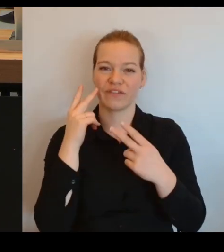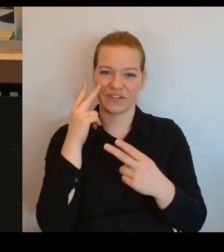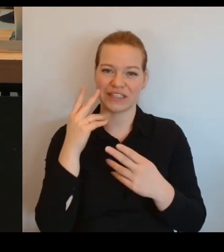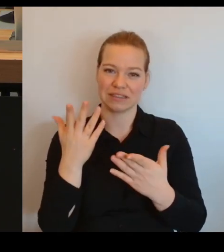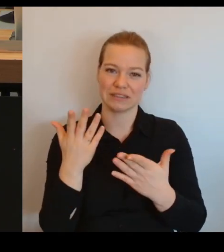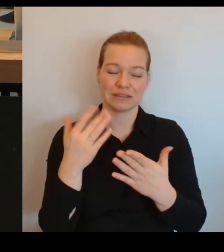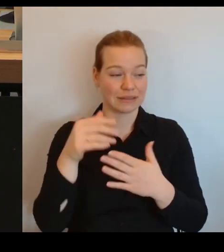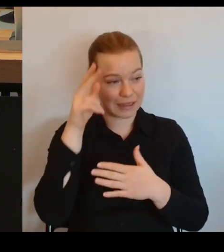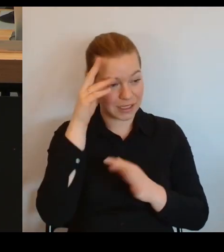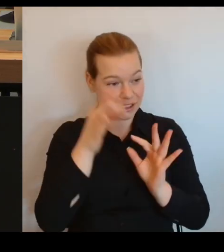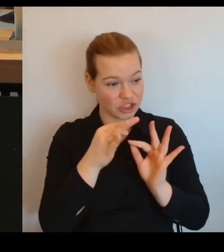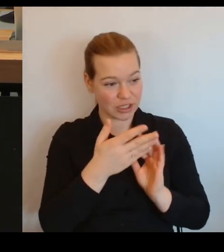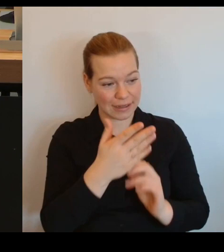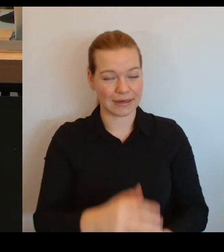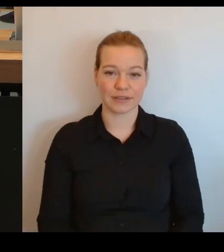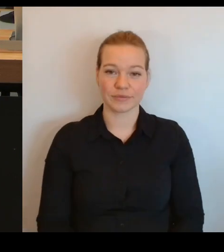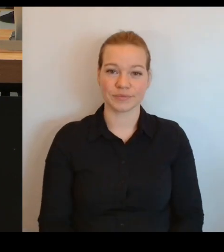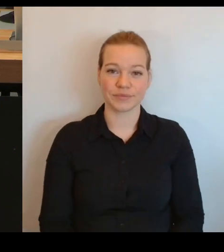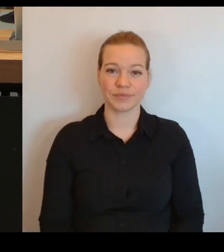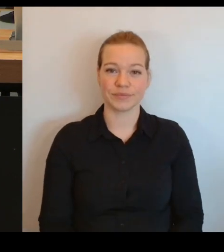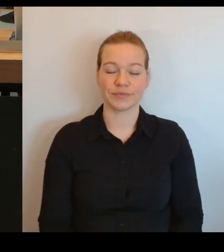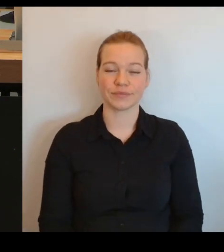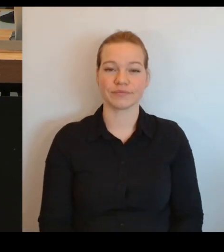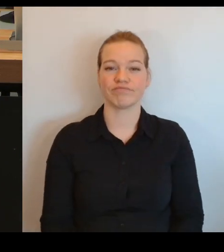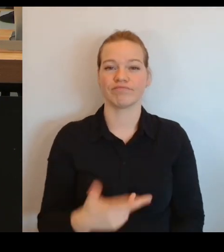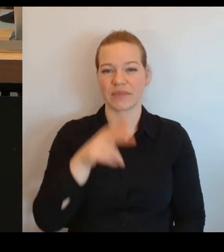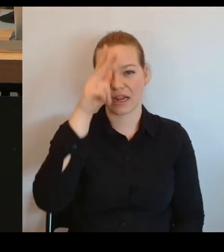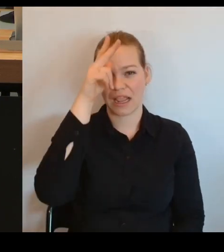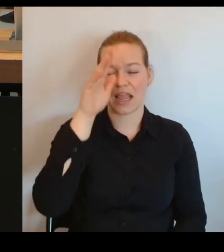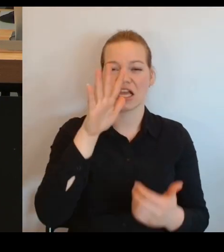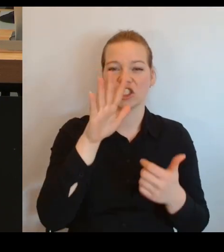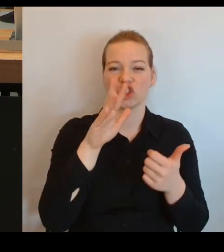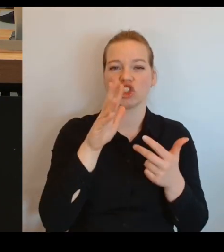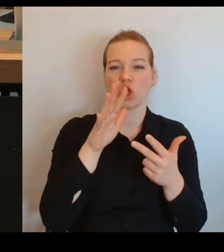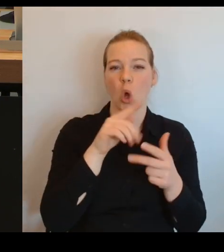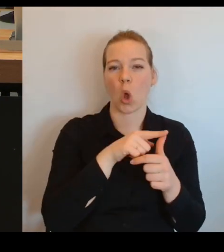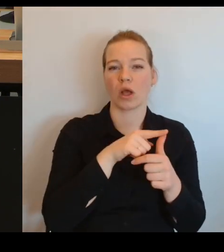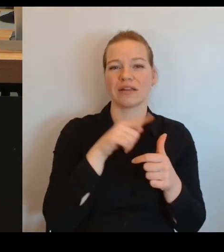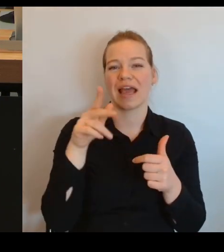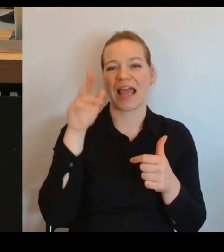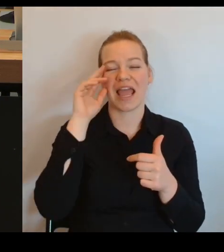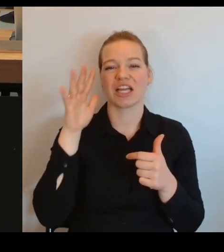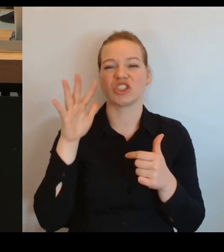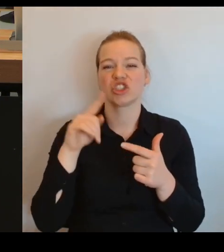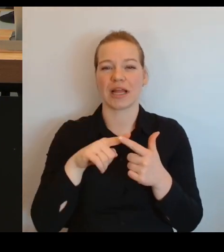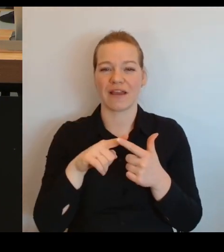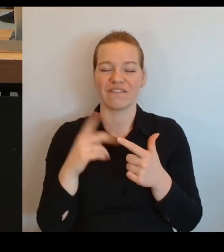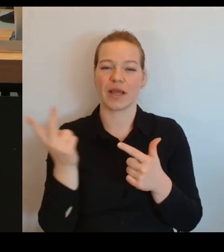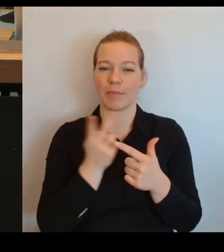dass das Management unserer Berliner Wasserbetriebe gut und professionell aufgestellt ist und die Erfordernisse für ein integriertes, intelligentes